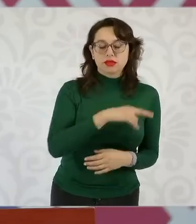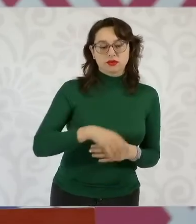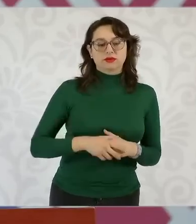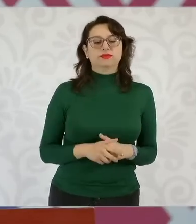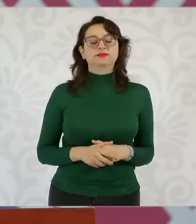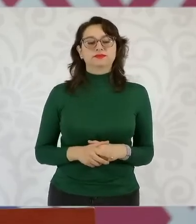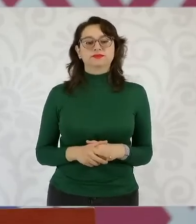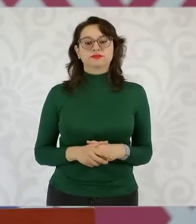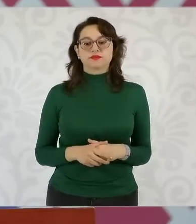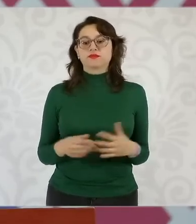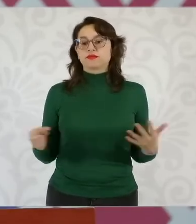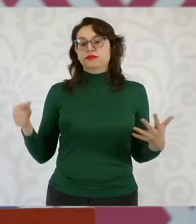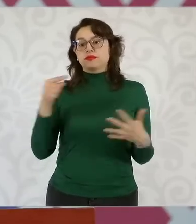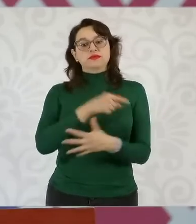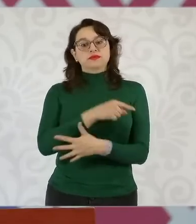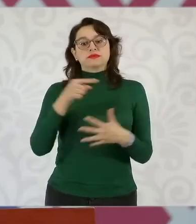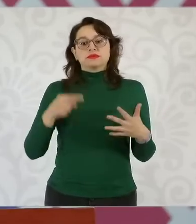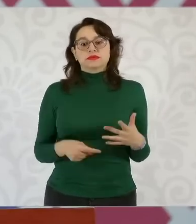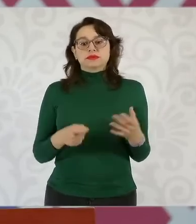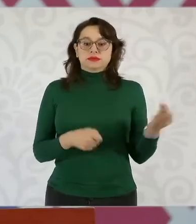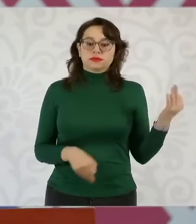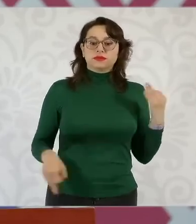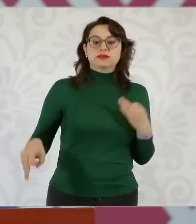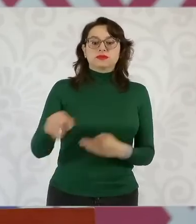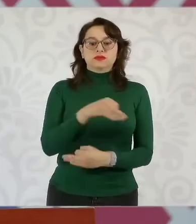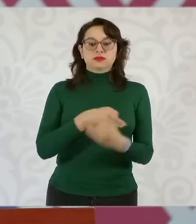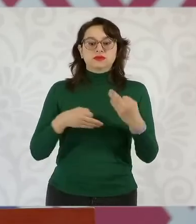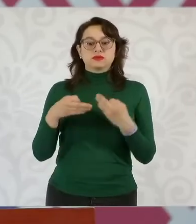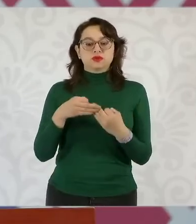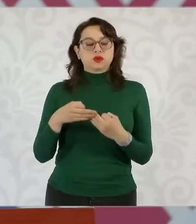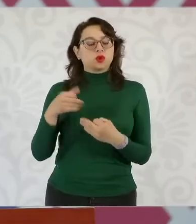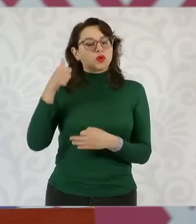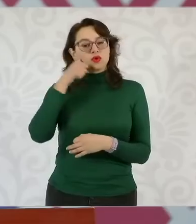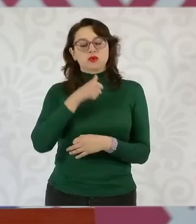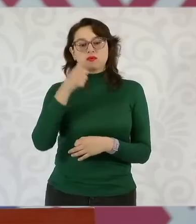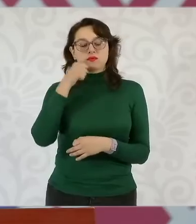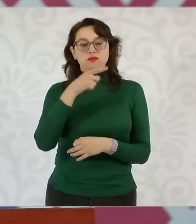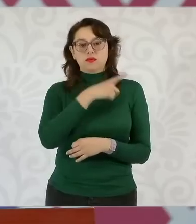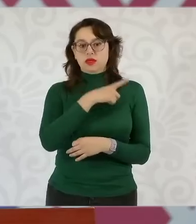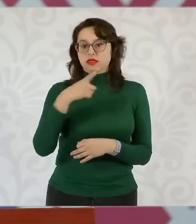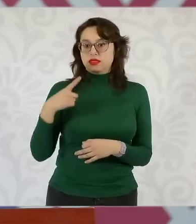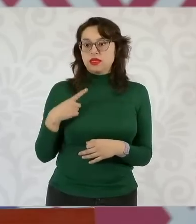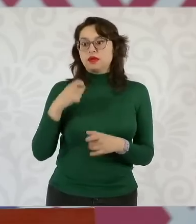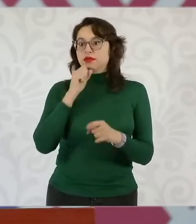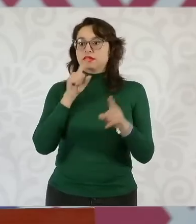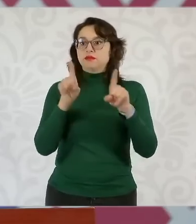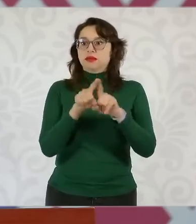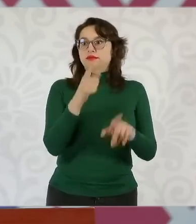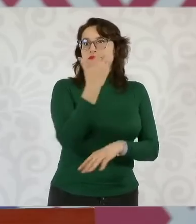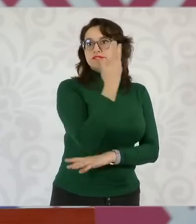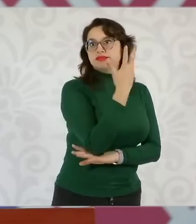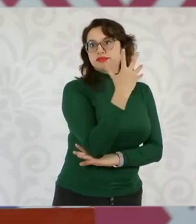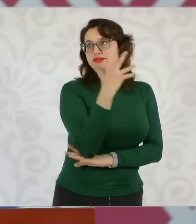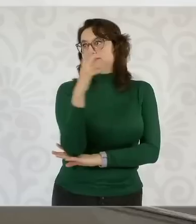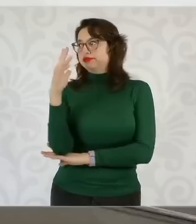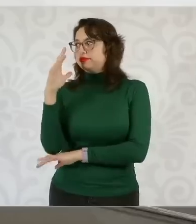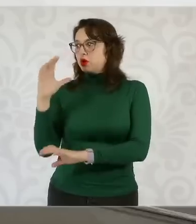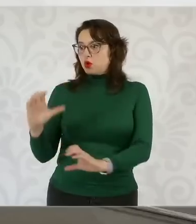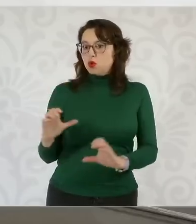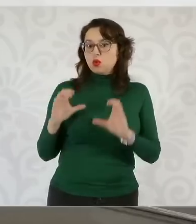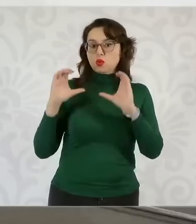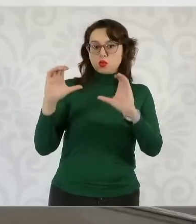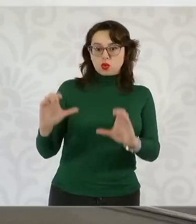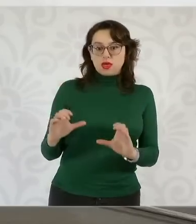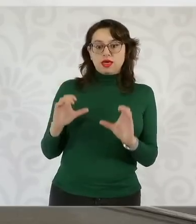y todo esto crecimiento iniciativas deben de ir de la mano de la sostenbilidad por eso hoy